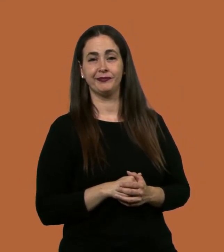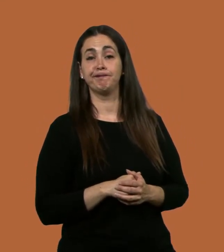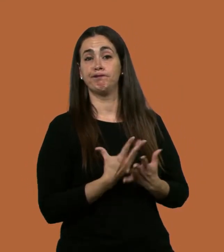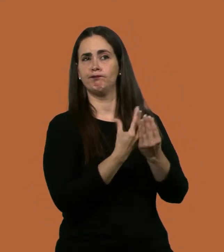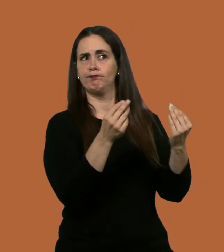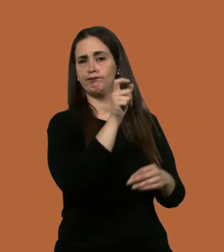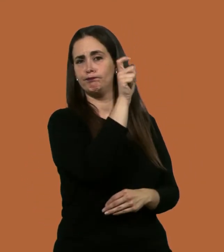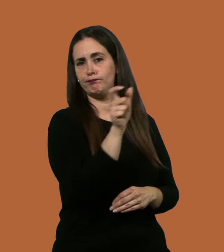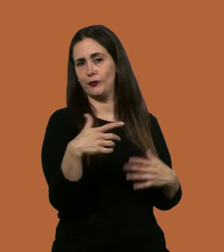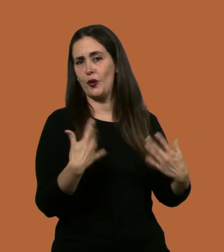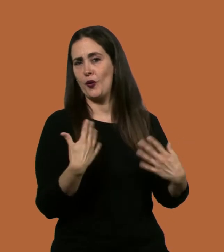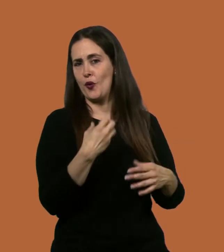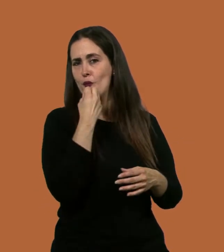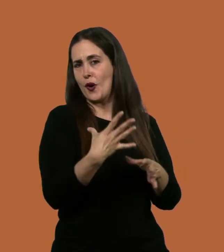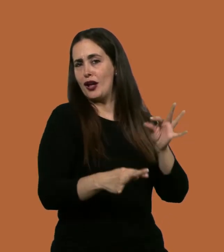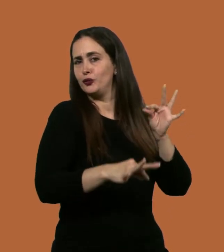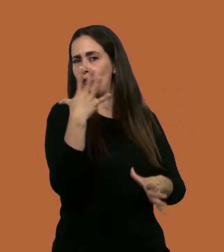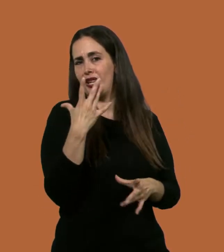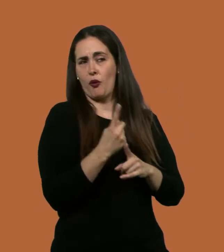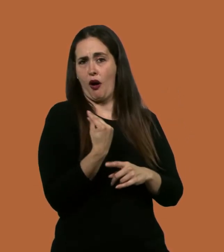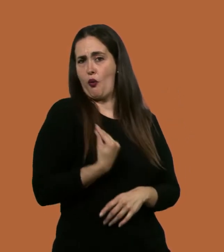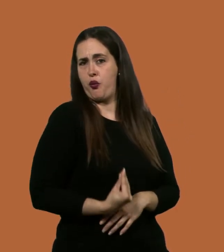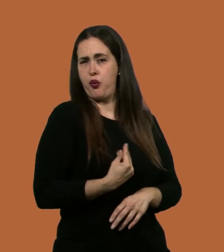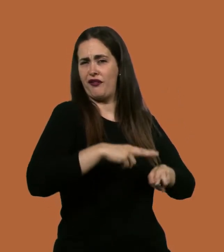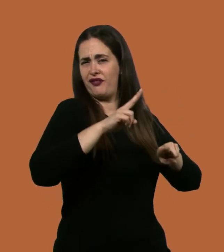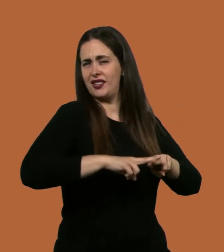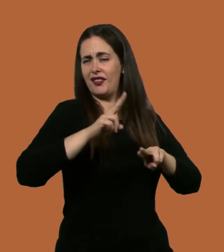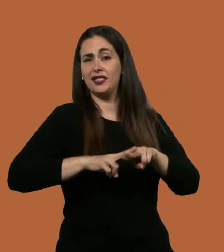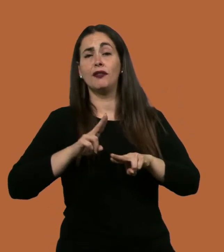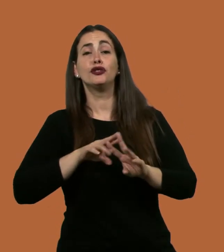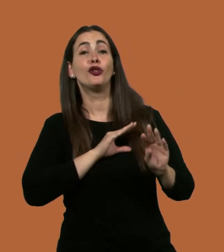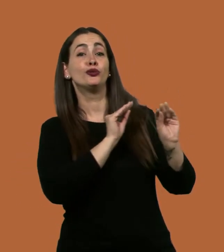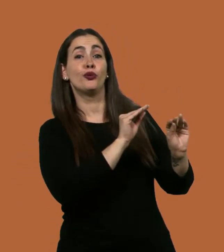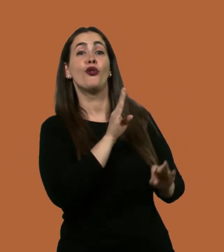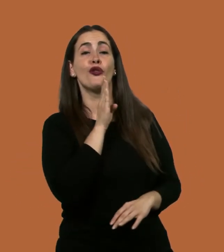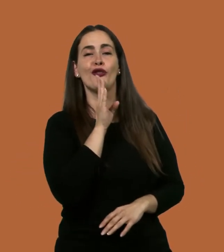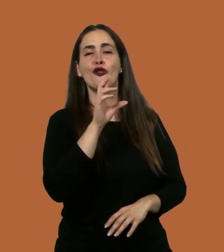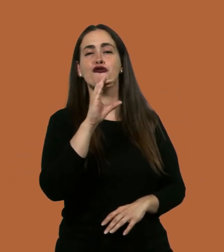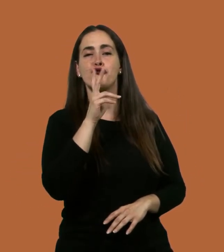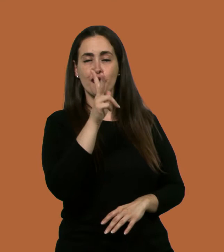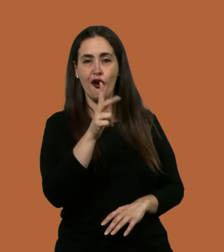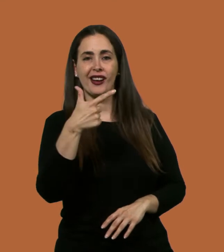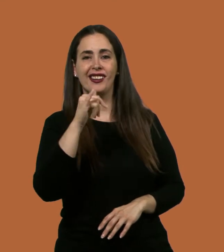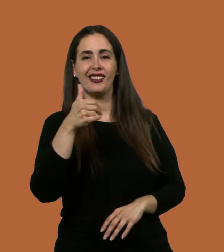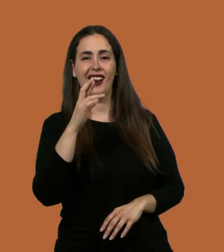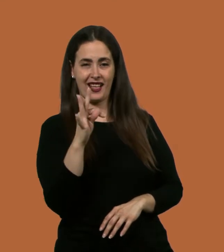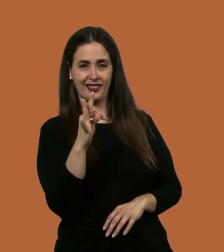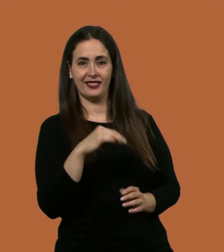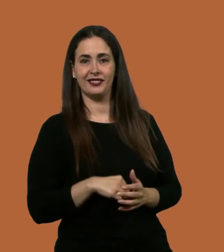"Moltes són i ben sortoses les festes d’en Roch Ginart;